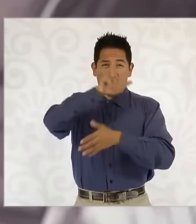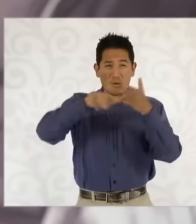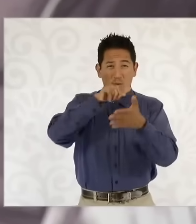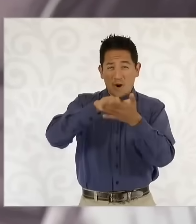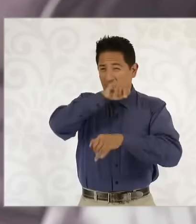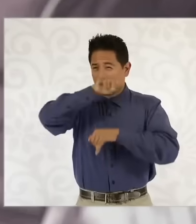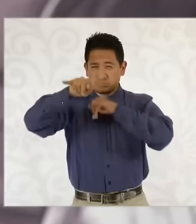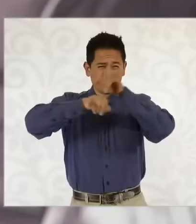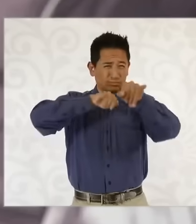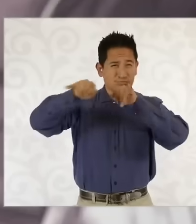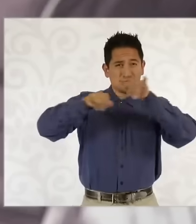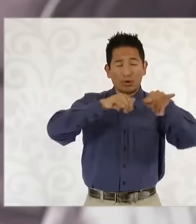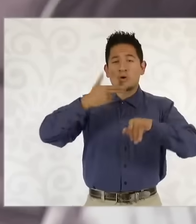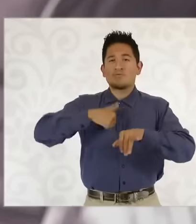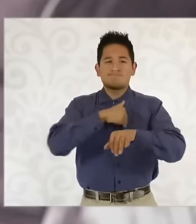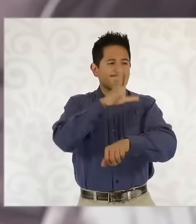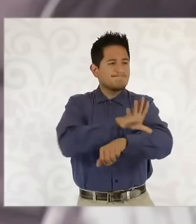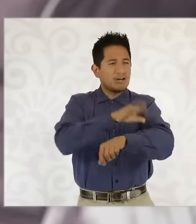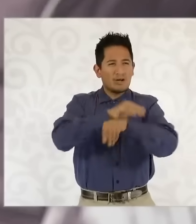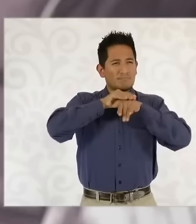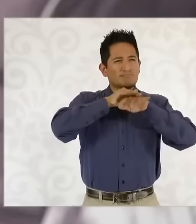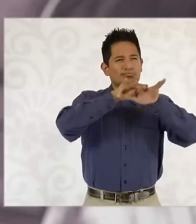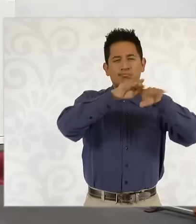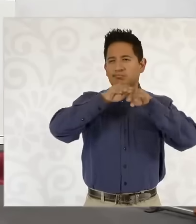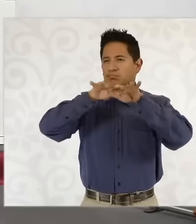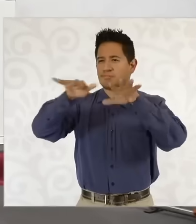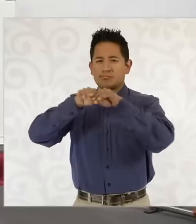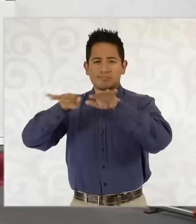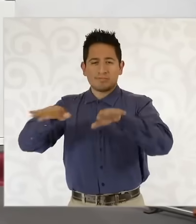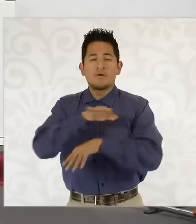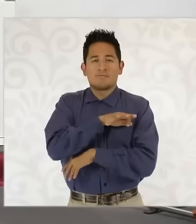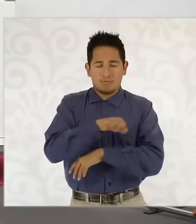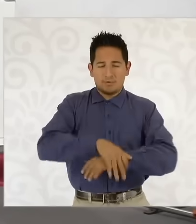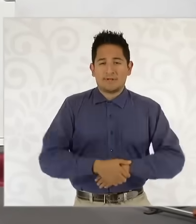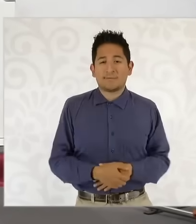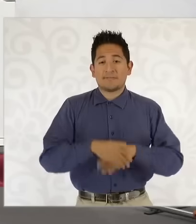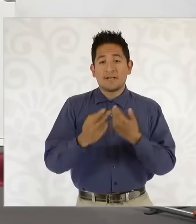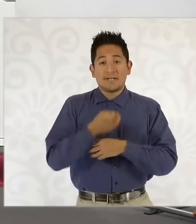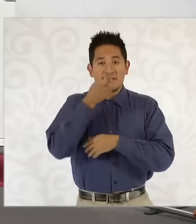que generamos y utilizamos en todas nuestras actividades. Digamos, son las autopistas por las